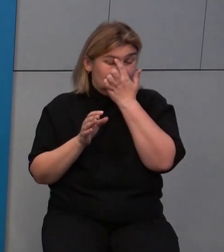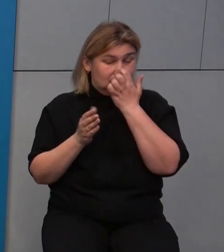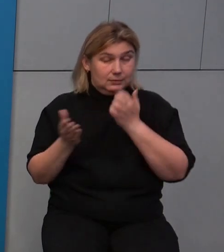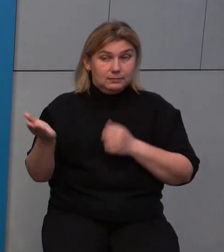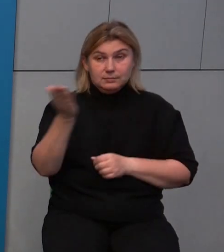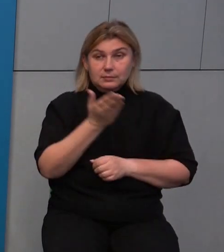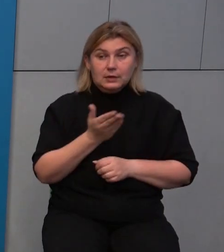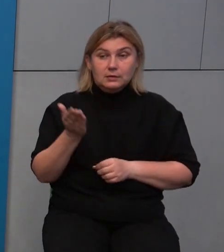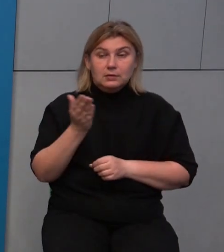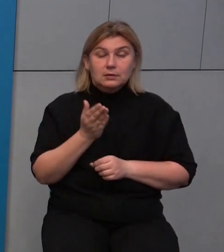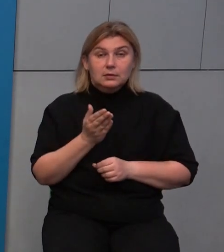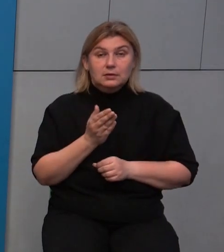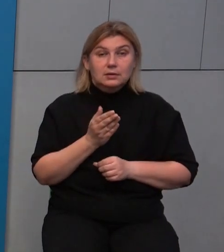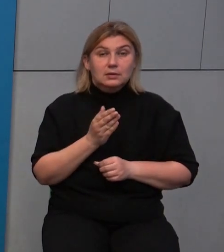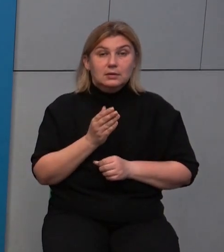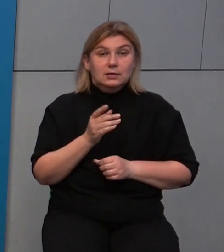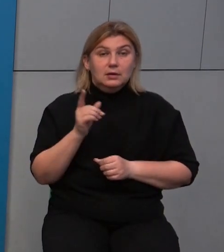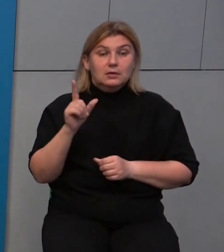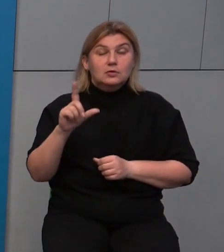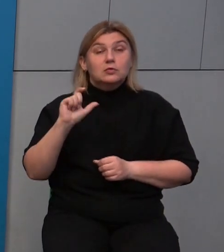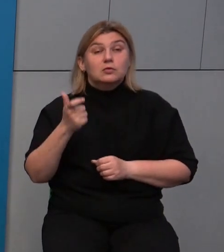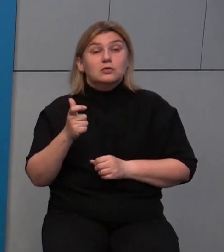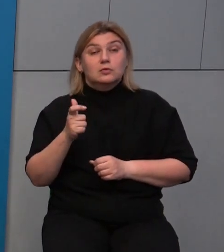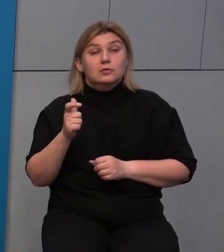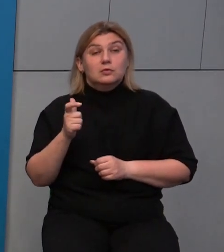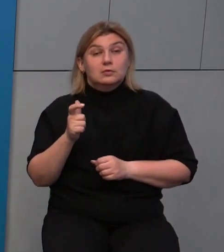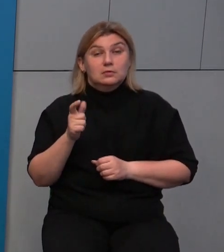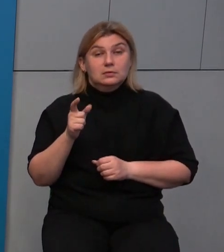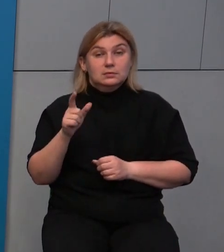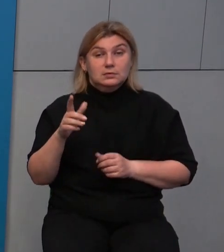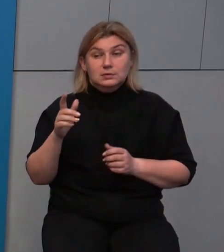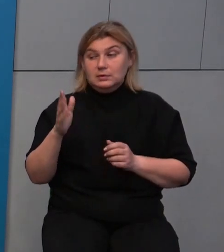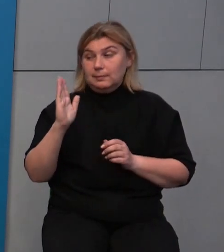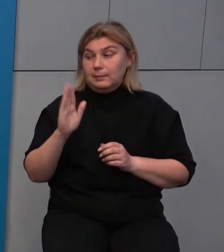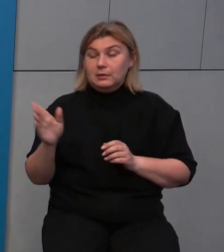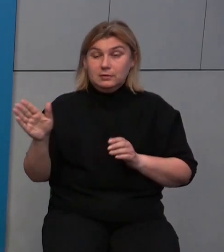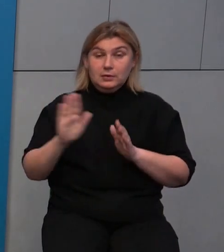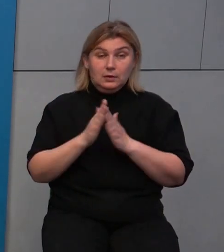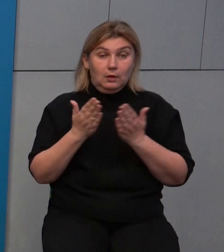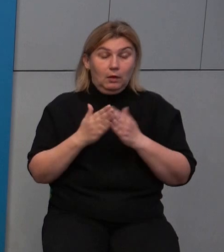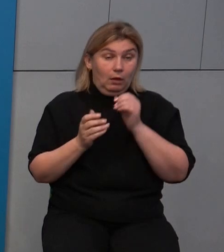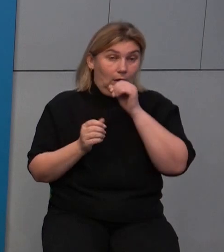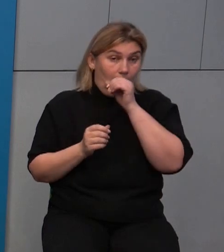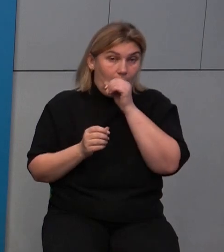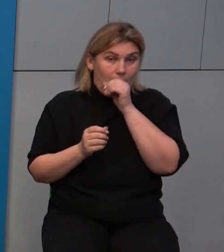mówiąc brzydko, spoilerować tego, co znajdą państwo w tej książce w początkowych rozdziałach,